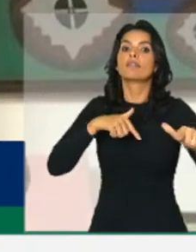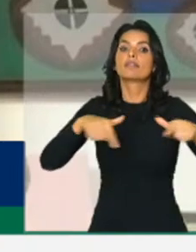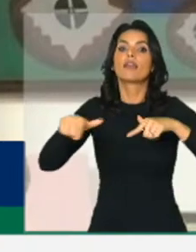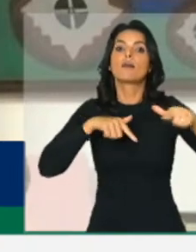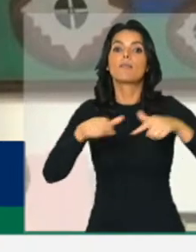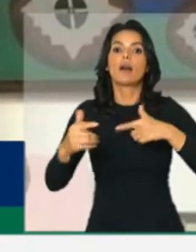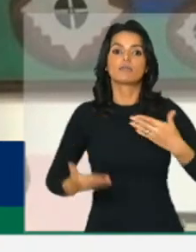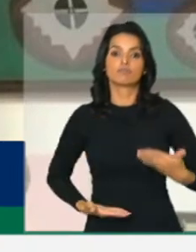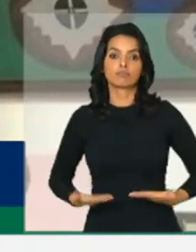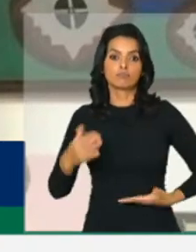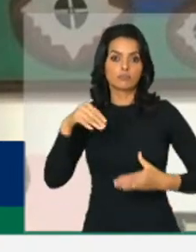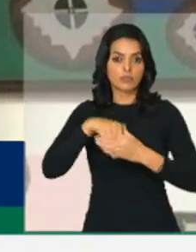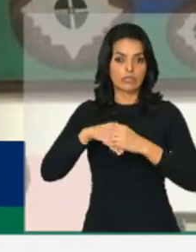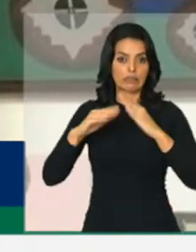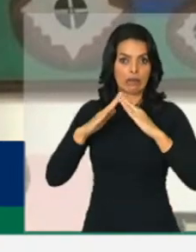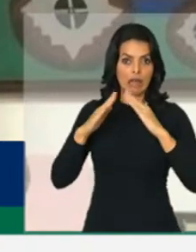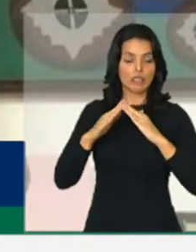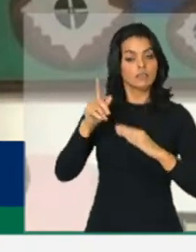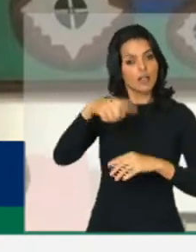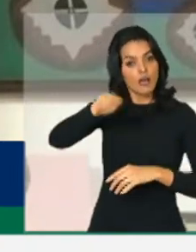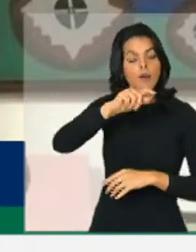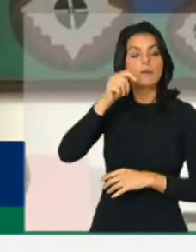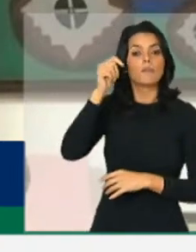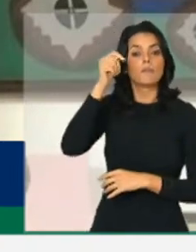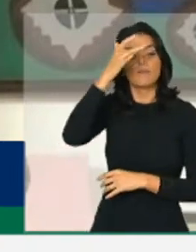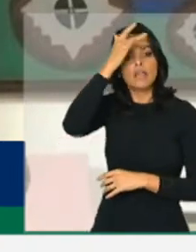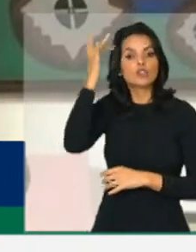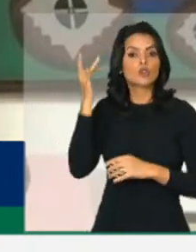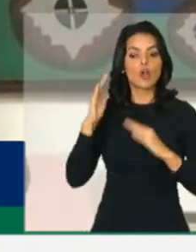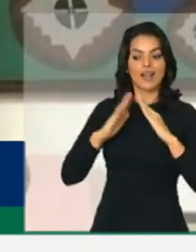CONSEGUIU É ... ENTENDER O QUE ESTAVA ACONTECENDO COM ELA JÁ NÃO DAVA MAIS TEMPO DE